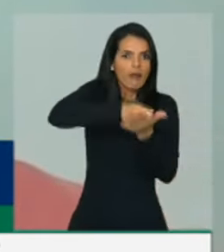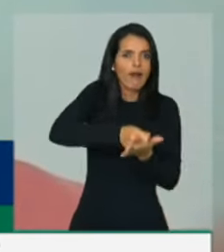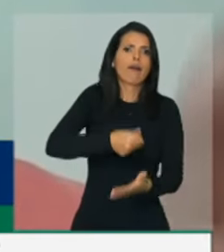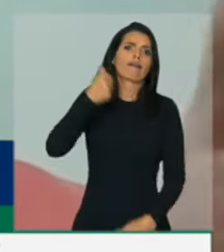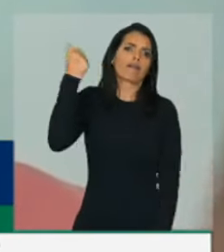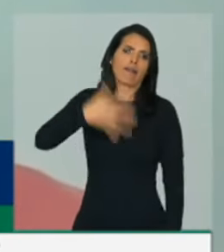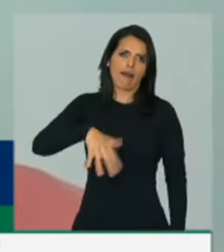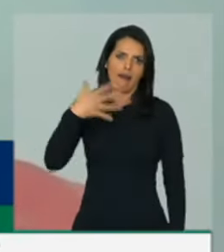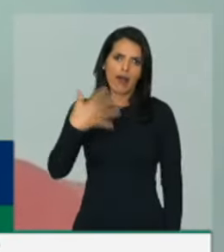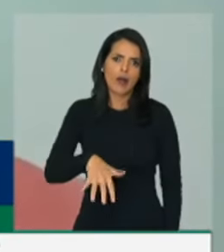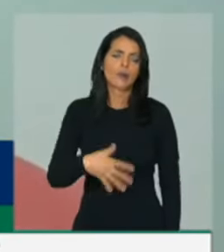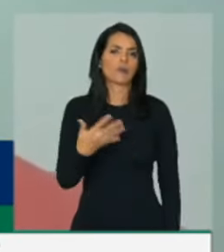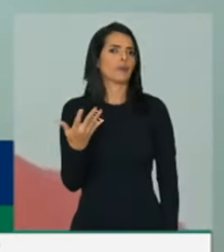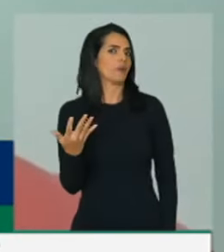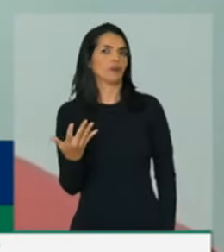LEITOS, VAI APENAS PAGO A MAIS PELO LEITO...